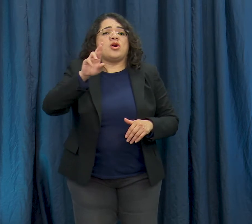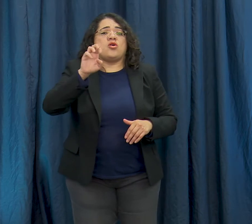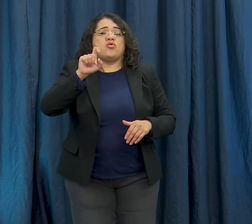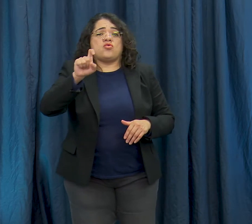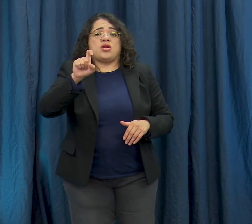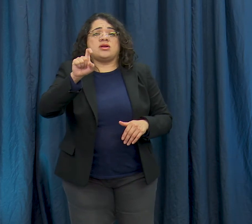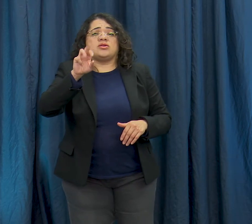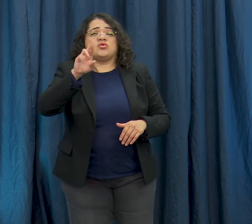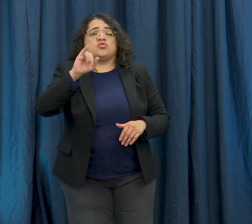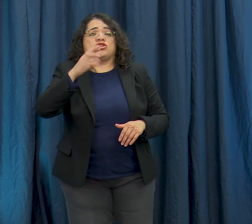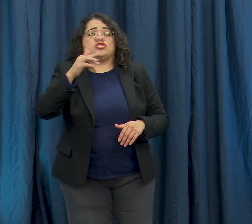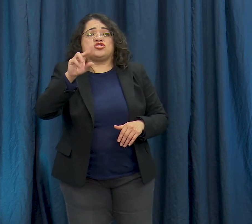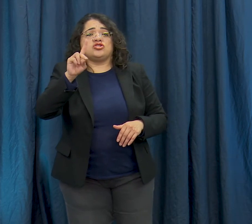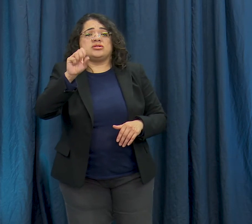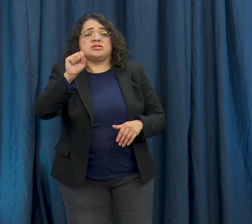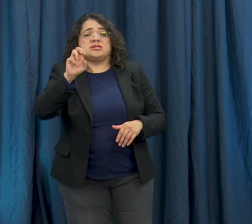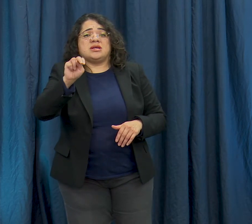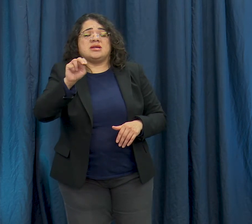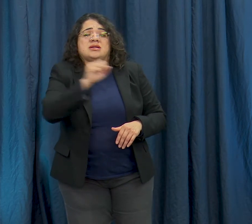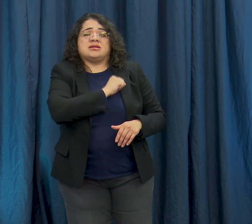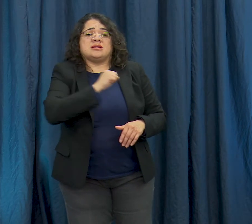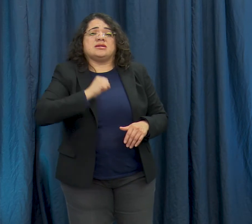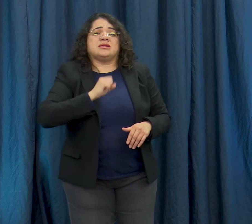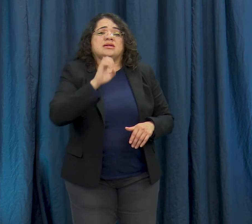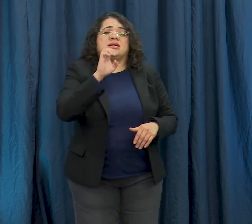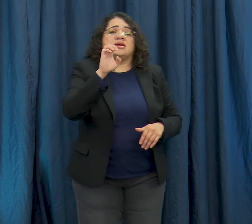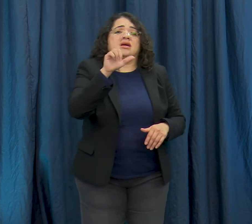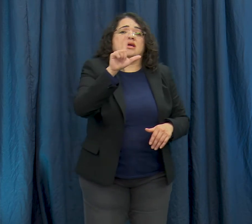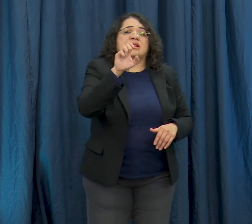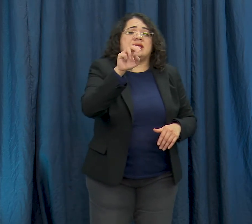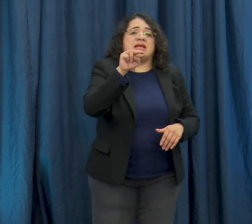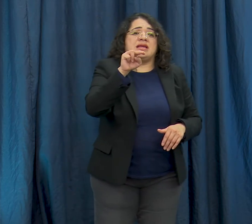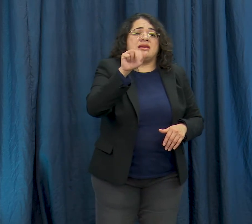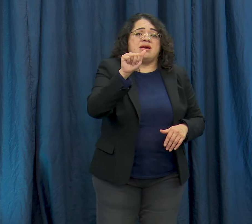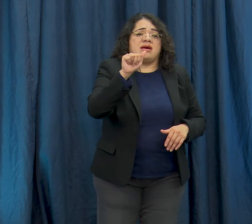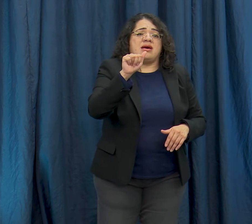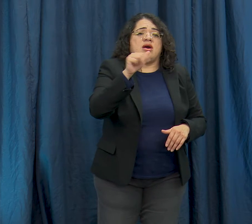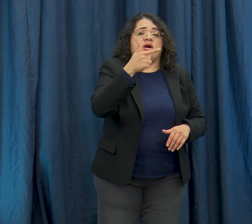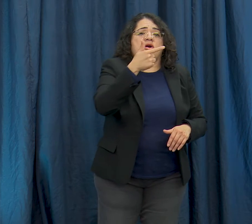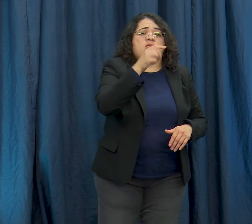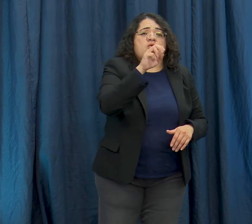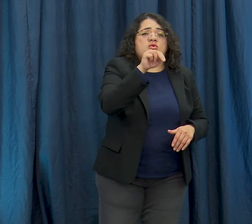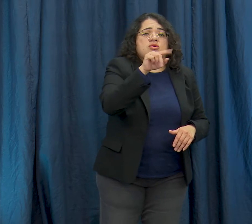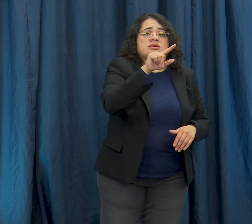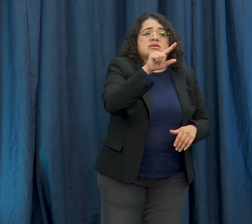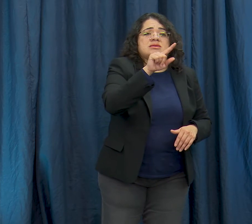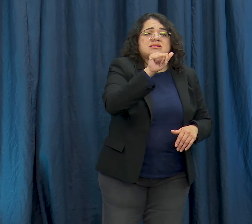Alesana Dora de California Lena Gonzalez Alvin Cody alimentos the Los Angeles us